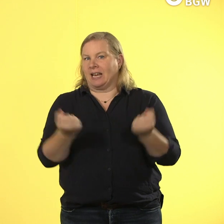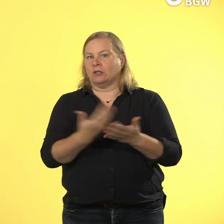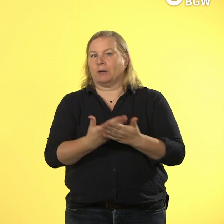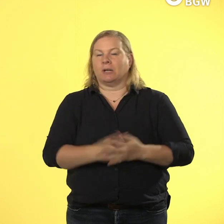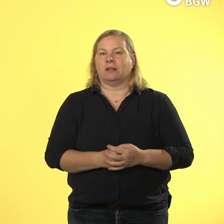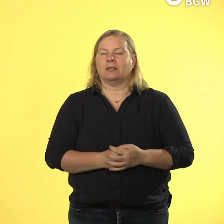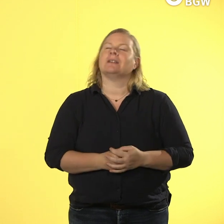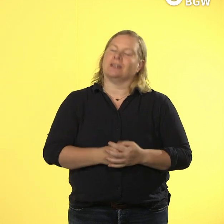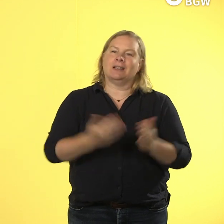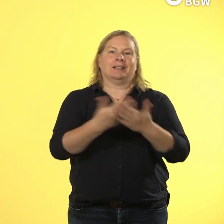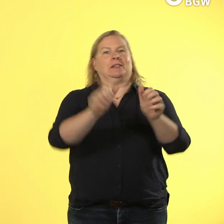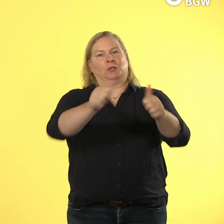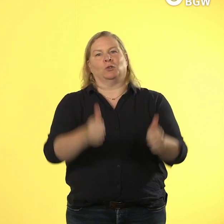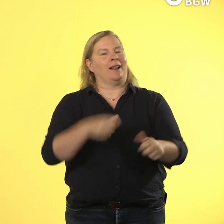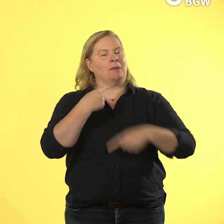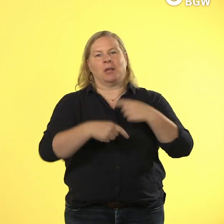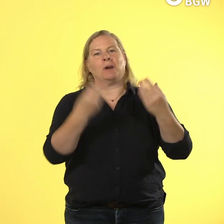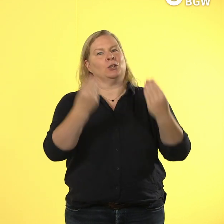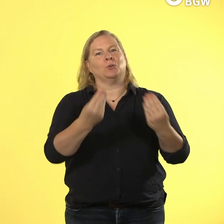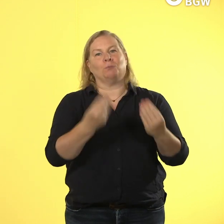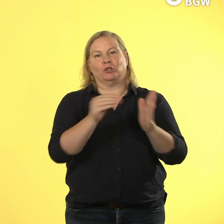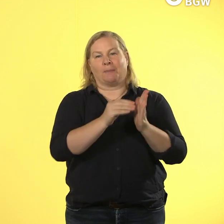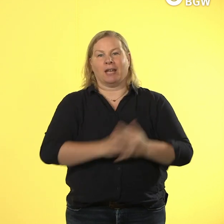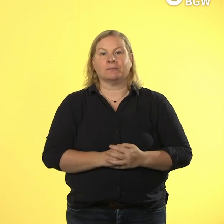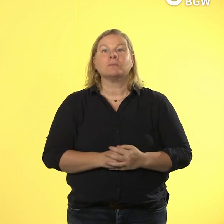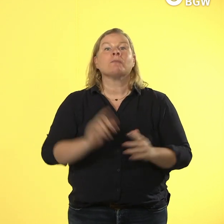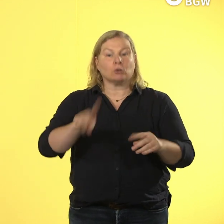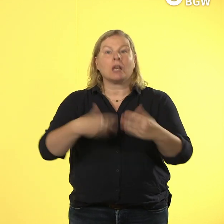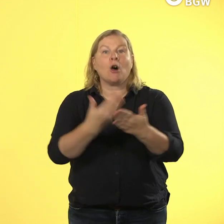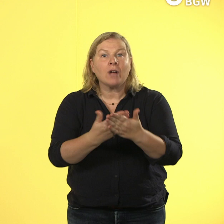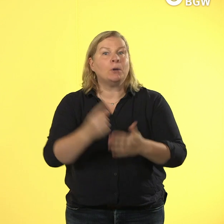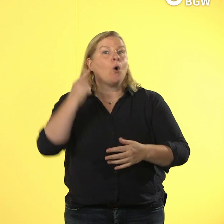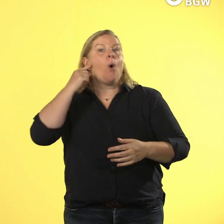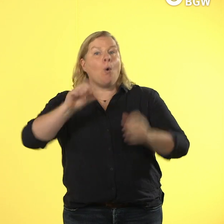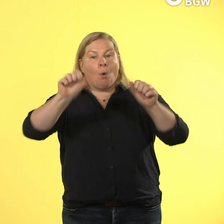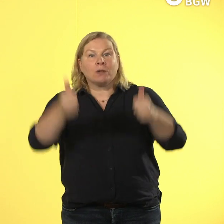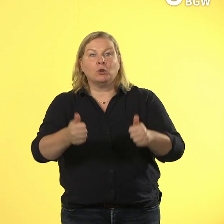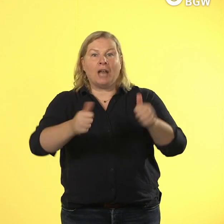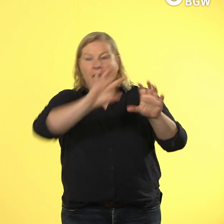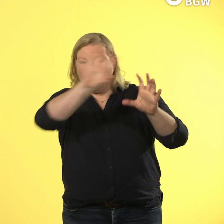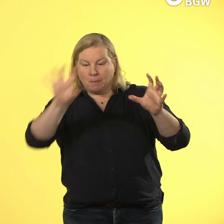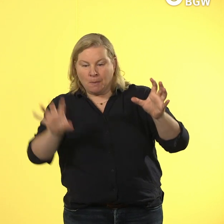man referiert über das Modell der Ohren und diese Bedeutung im Umgang mit schwierigen, herausfordernden Verhaltensweisen und stellt eine Kleingruppenarbeit.